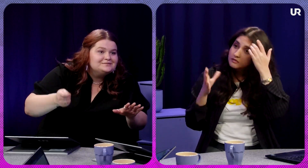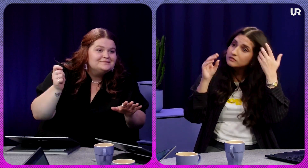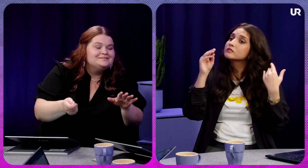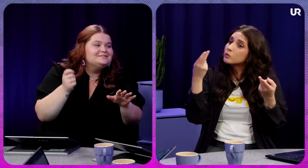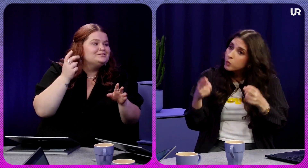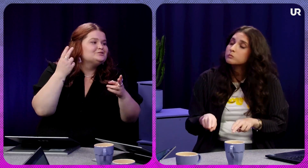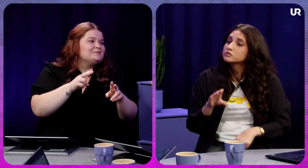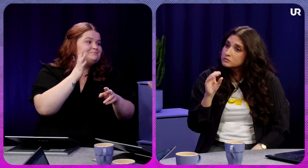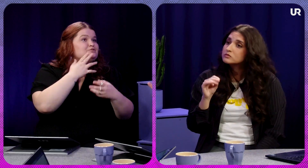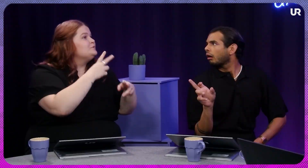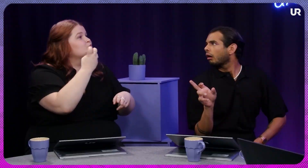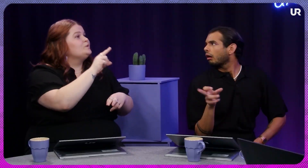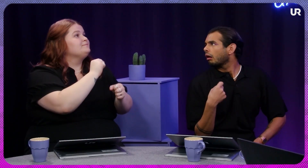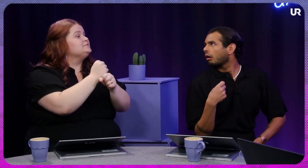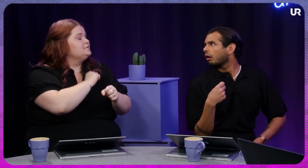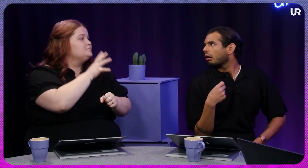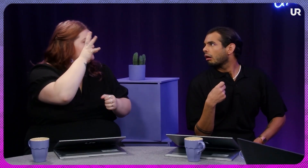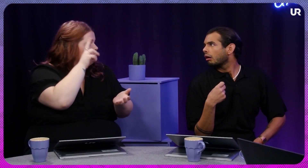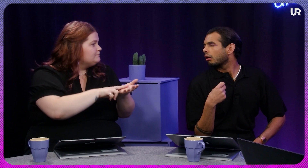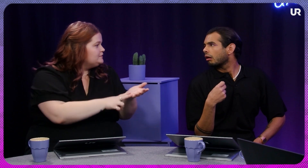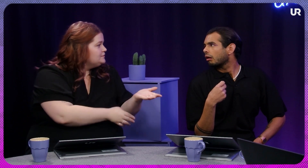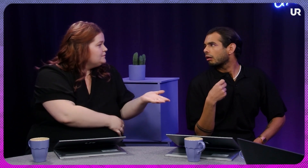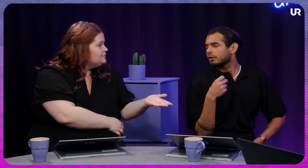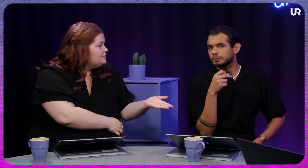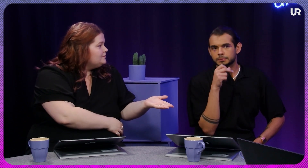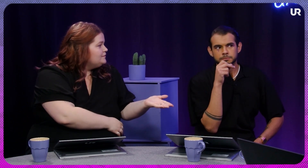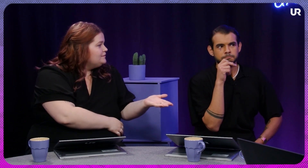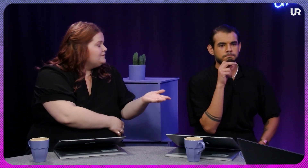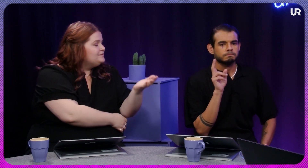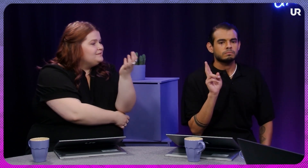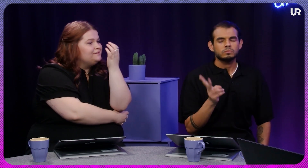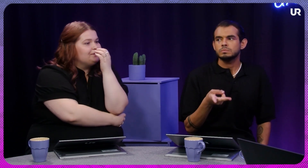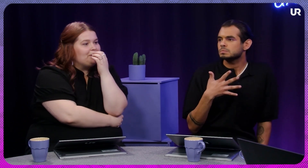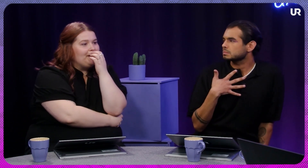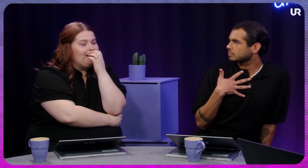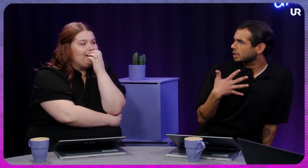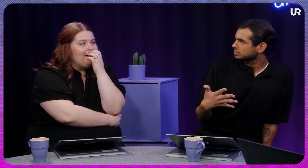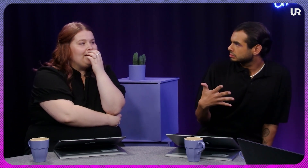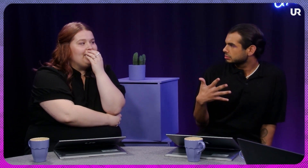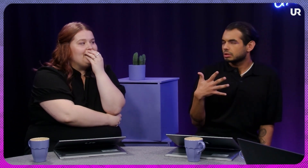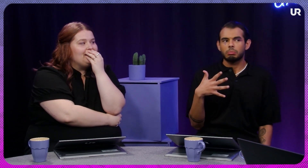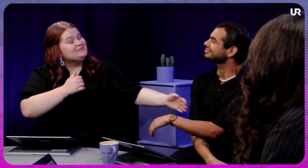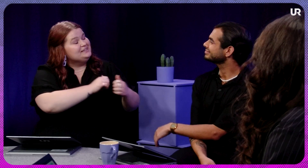Josephine: Domstolar?! Jessica: Ja, domstolar! Josephine: Tänk om någon fick 20 års fängelse på grund av falska deepfake-bevis?! Amir: Fyfan. Så pinsamt?